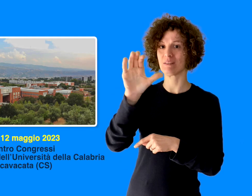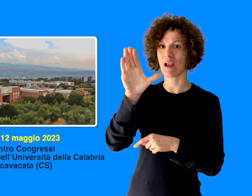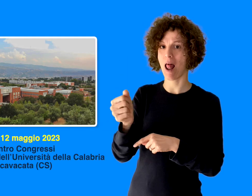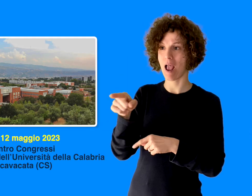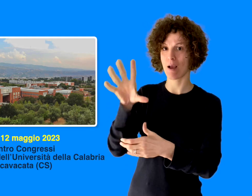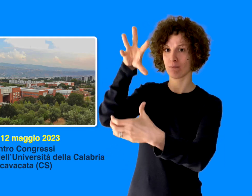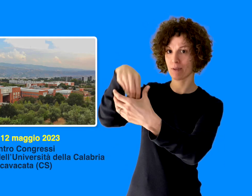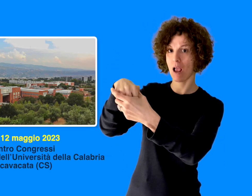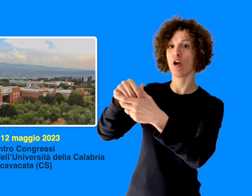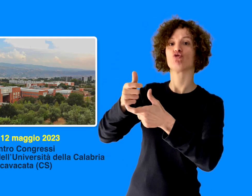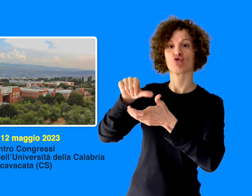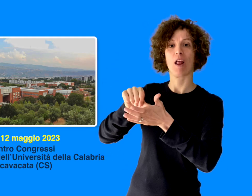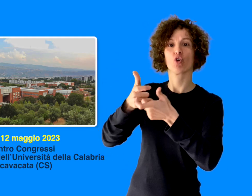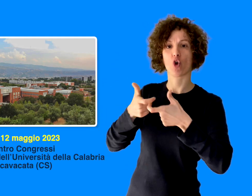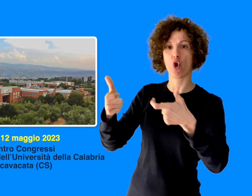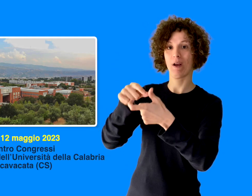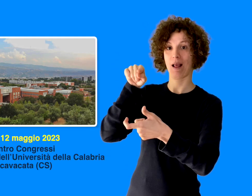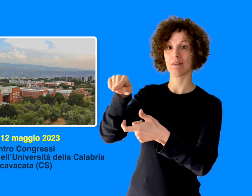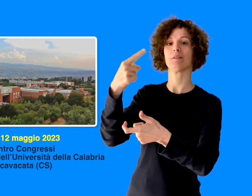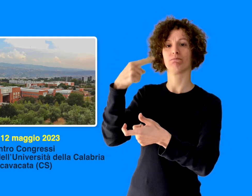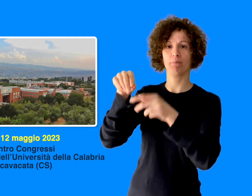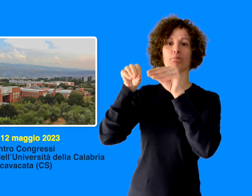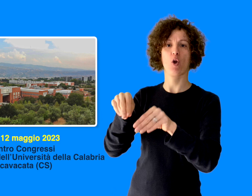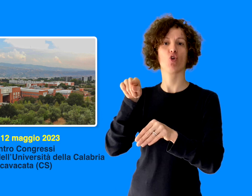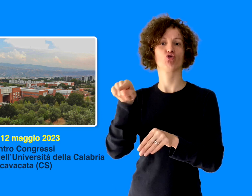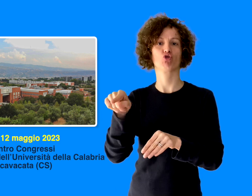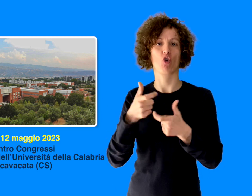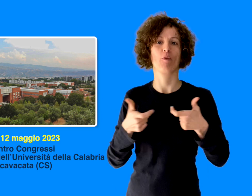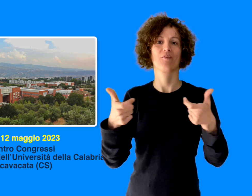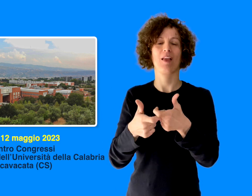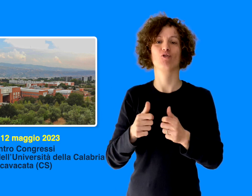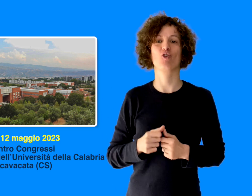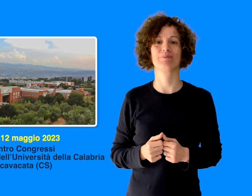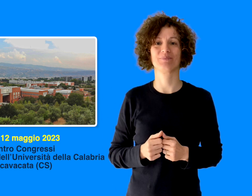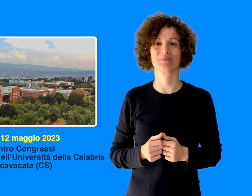in provincia di Cosenza nel Centro Congressi dell’’Università della Calabria.